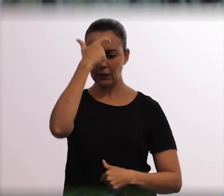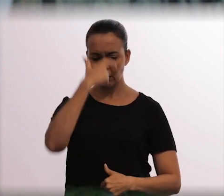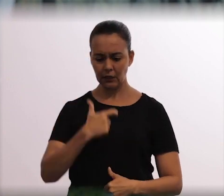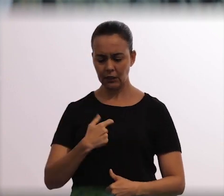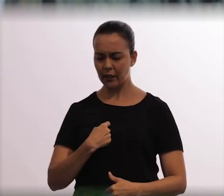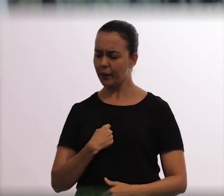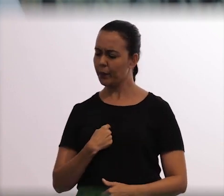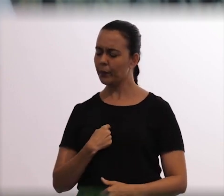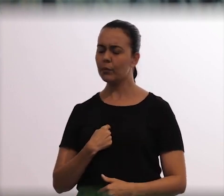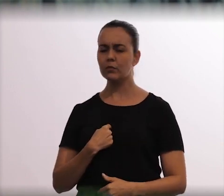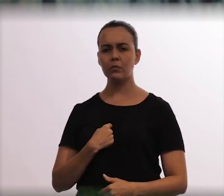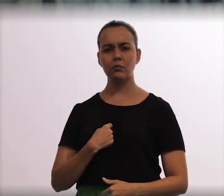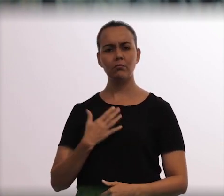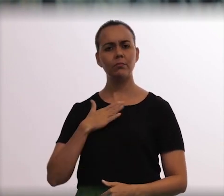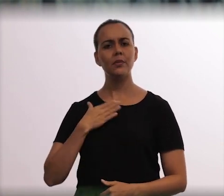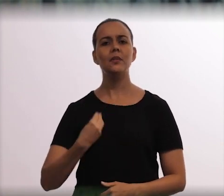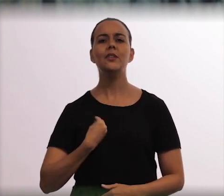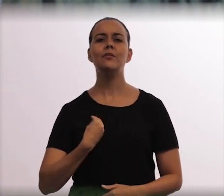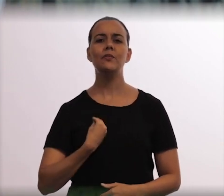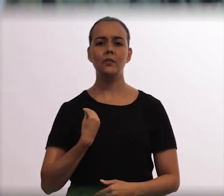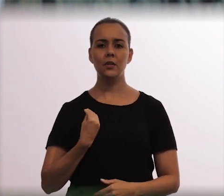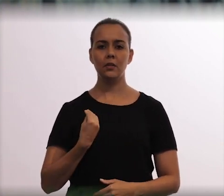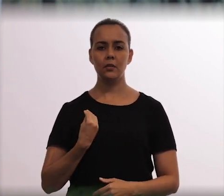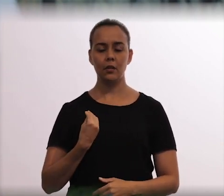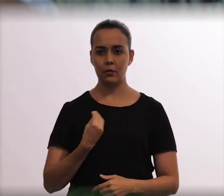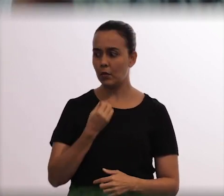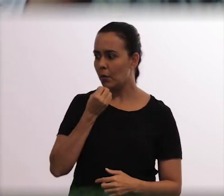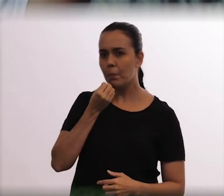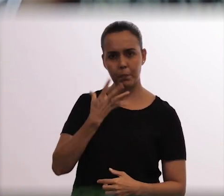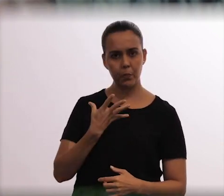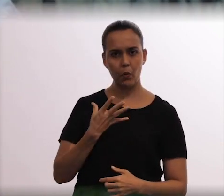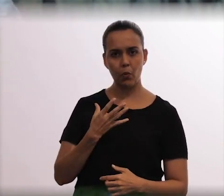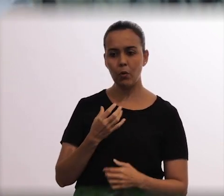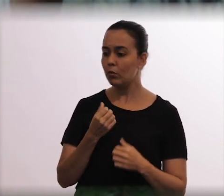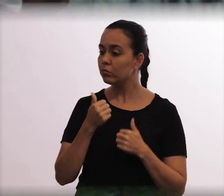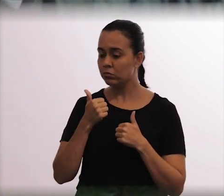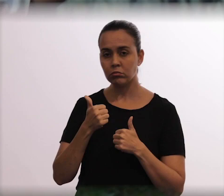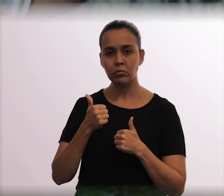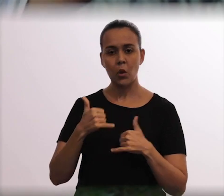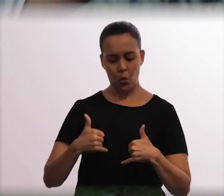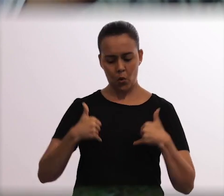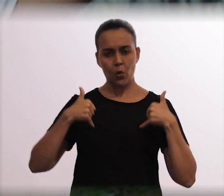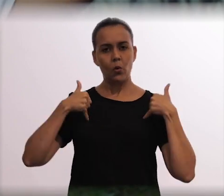eu acho que é bom que as pessoas gostem de si mesmas, eu acho que é bom, é um salto, é um salto qualitativo.